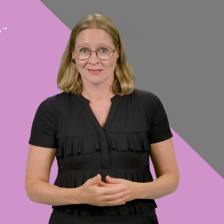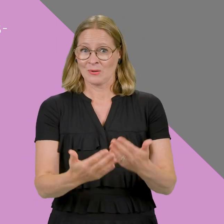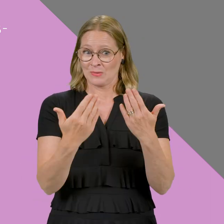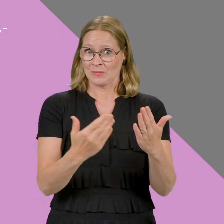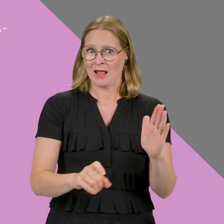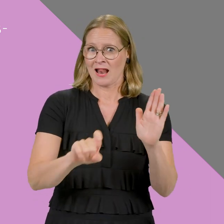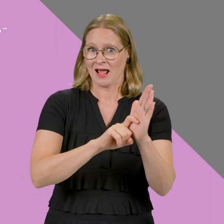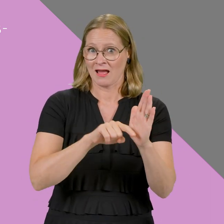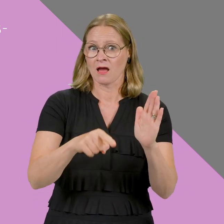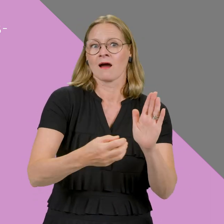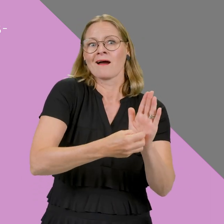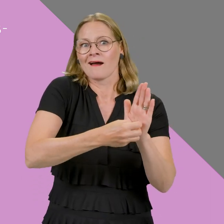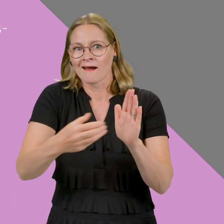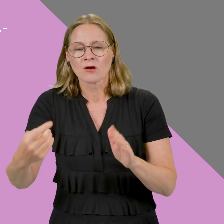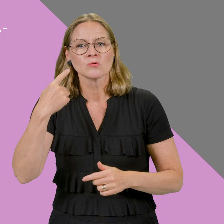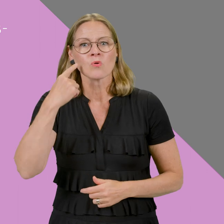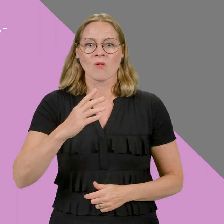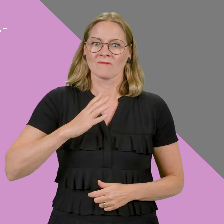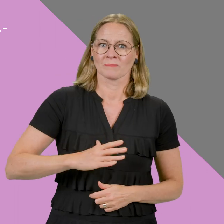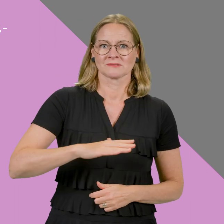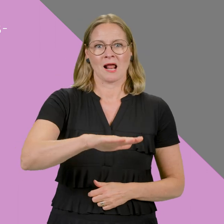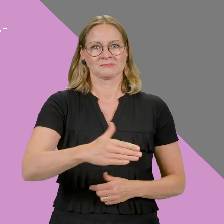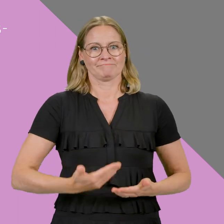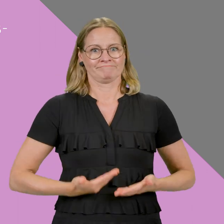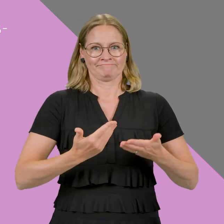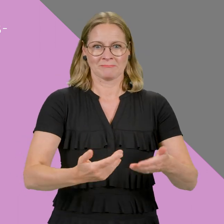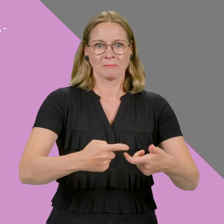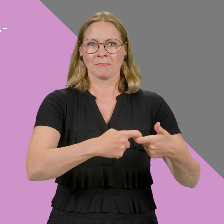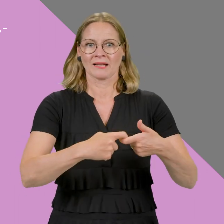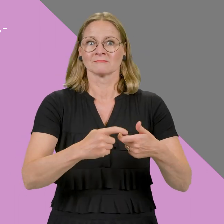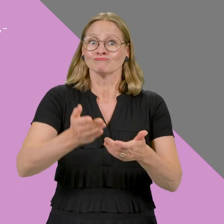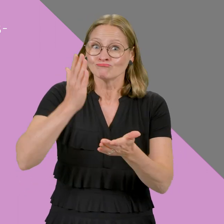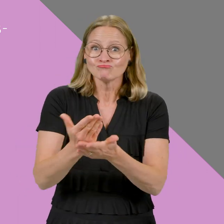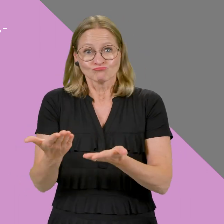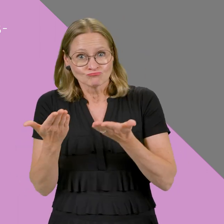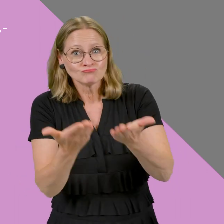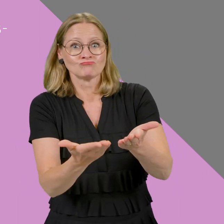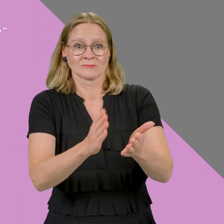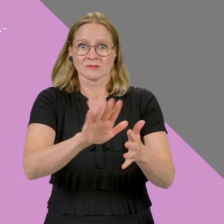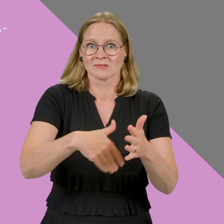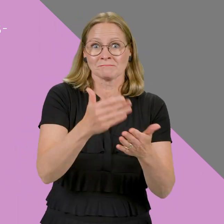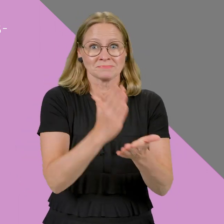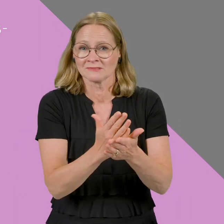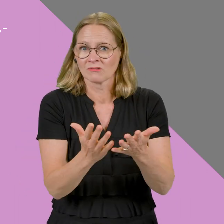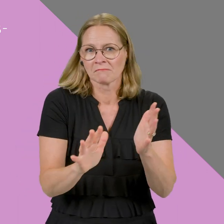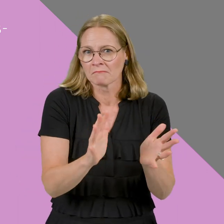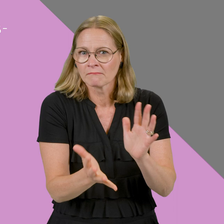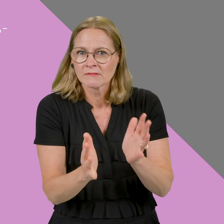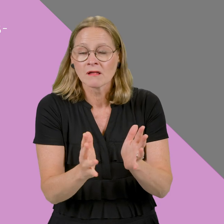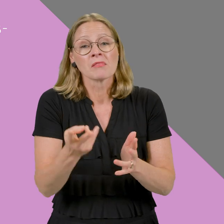Nykyinen laki on käytännössä johtanut siihen, - ettei kuulovammaisena syntyneen lapsen perheelle - välttämättä myönnetä lainkaan viittomakielen opetusta -